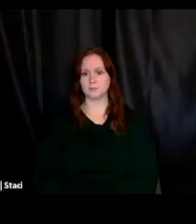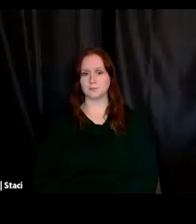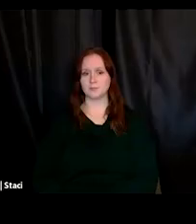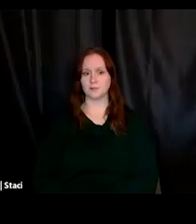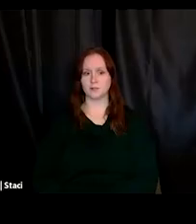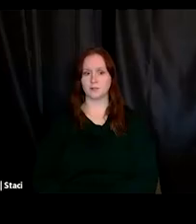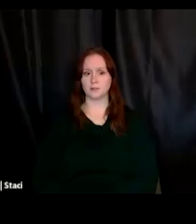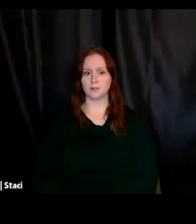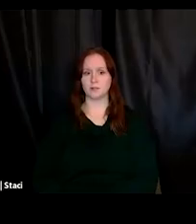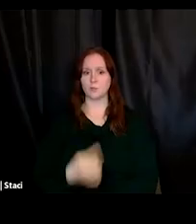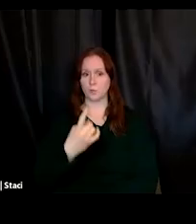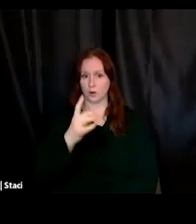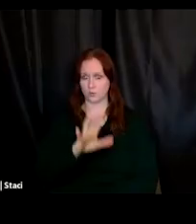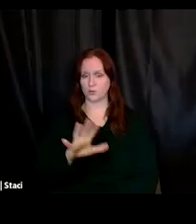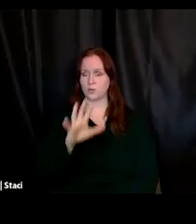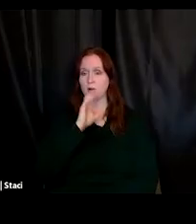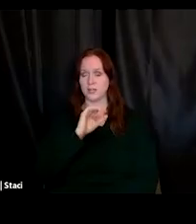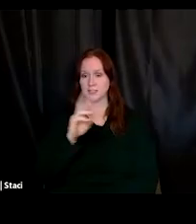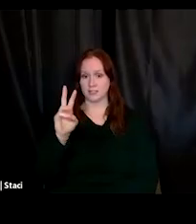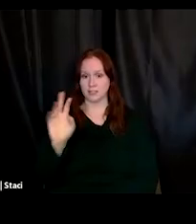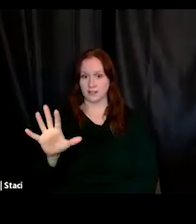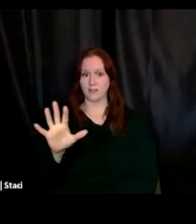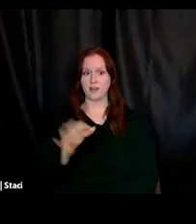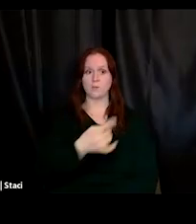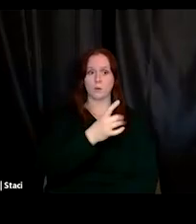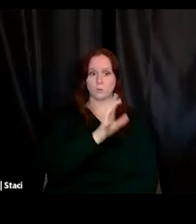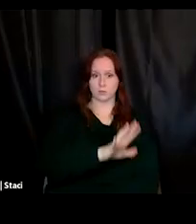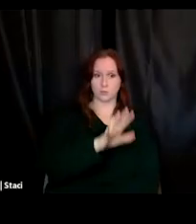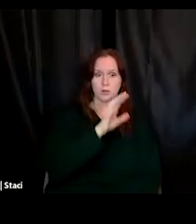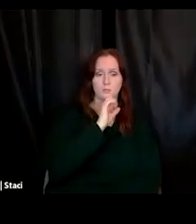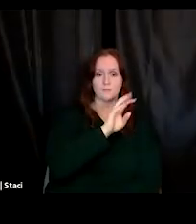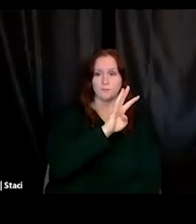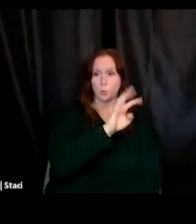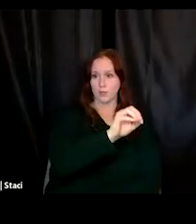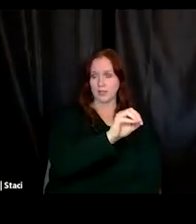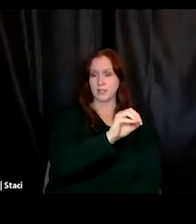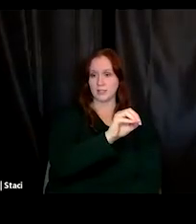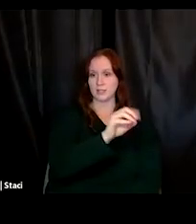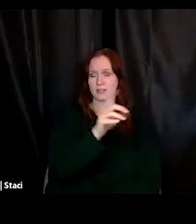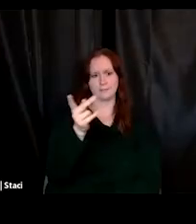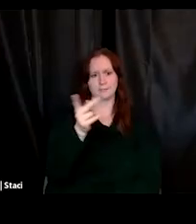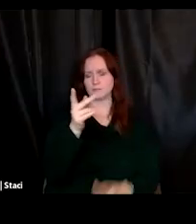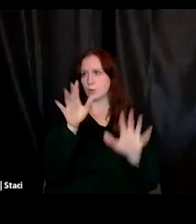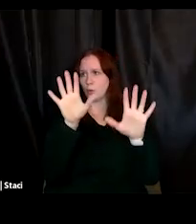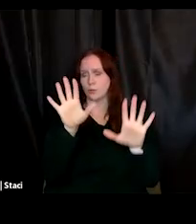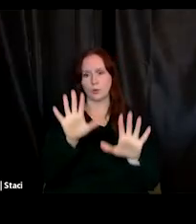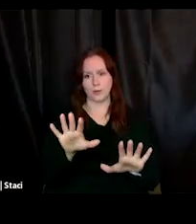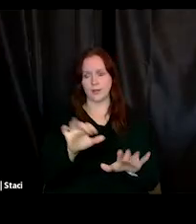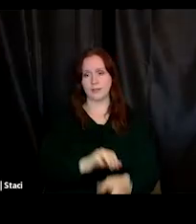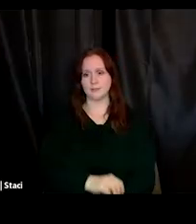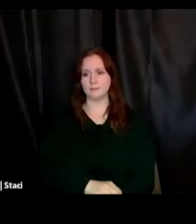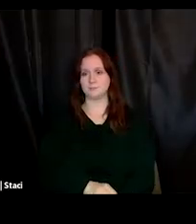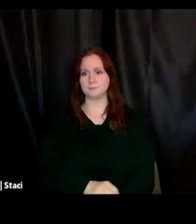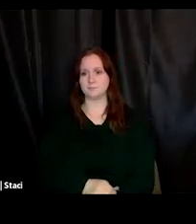Esperamos que su pregunta haya sido respondida. Algunos de ustedes publicaron una pregunta justo antes de que el panelista